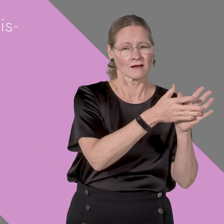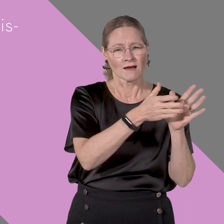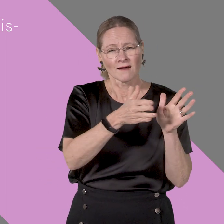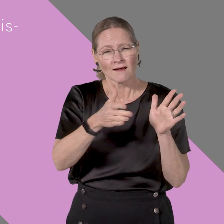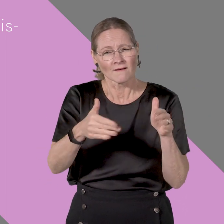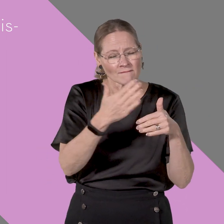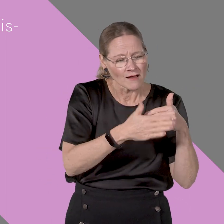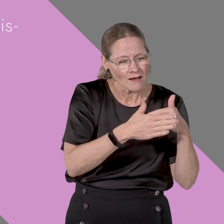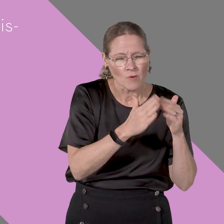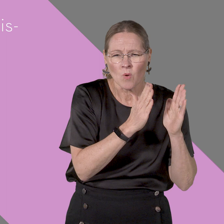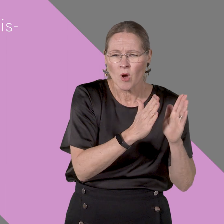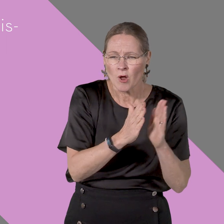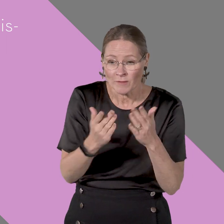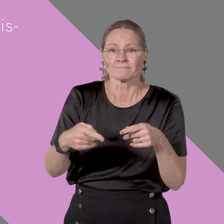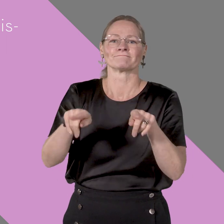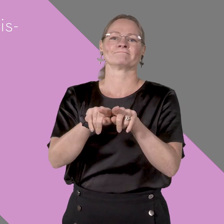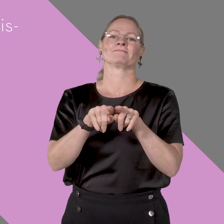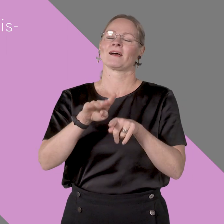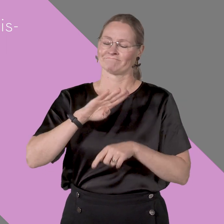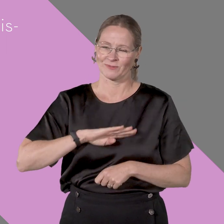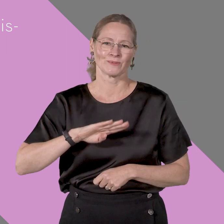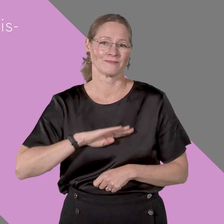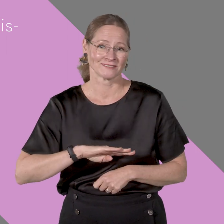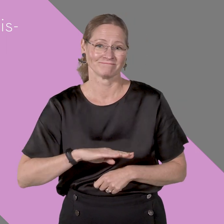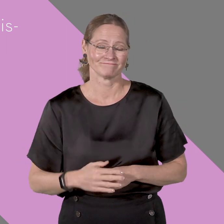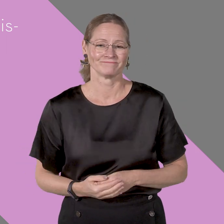huolellisesti jo edelliseltä hallituskaudelta alkaen.